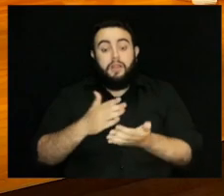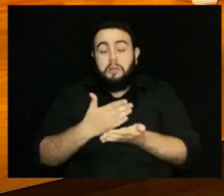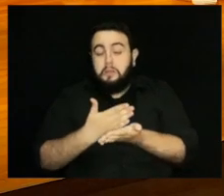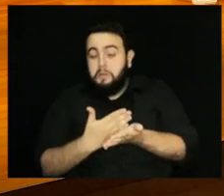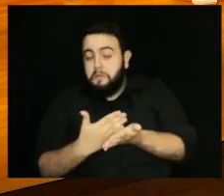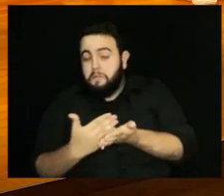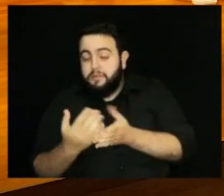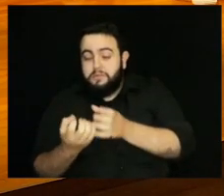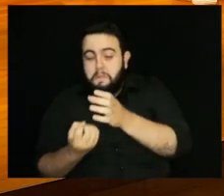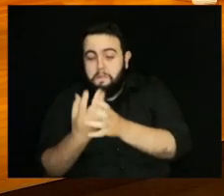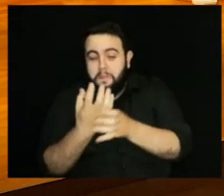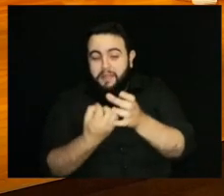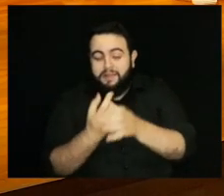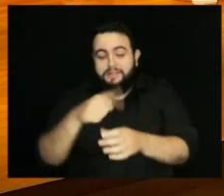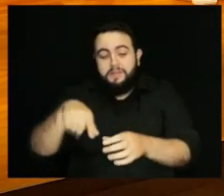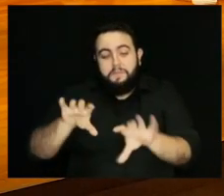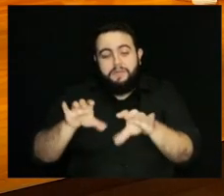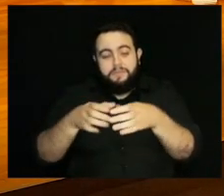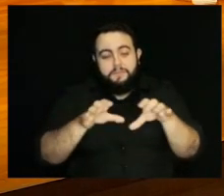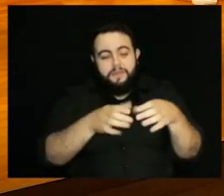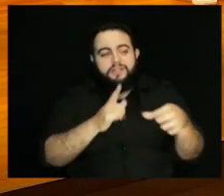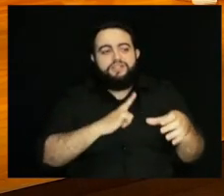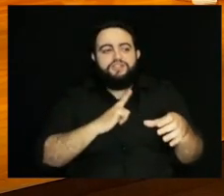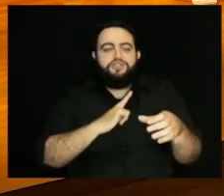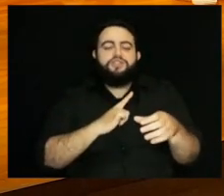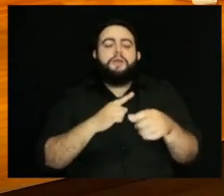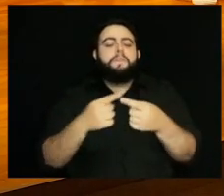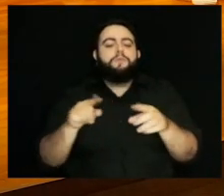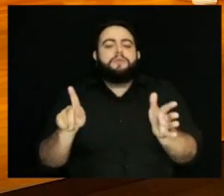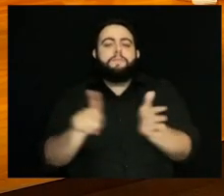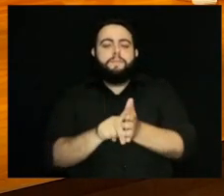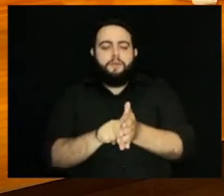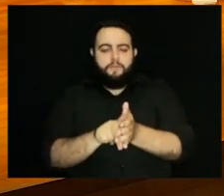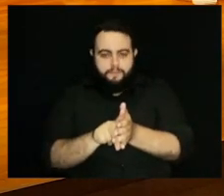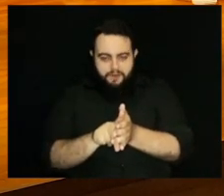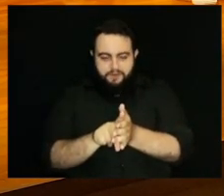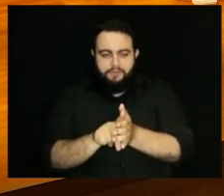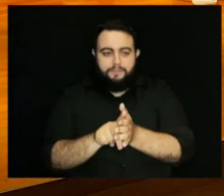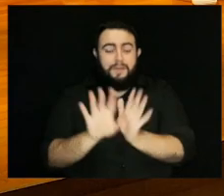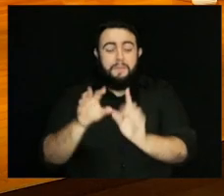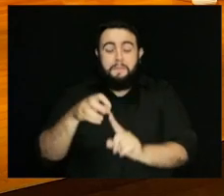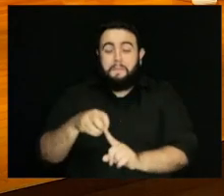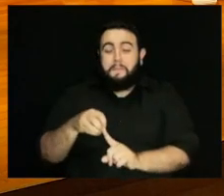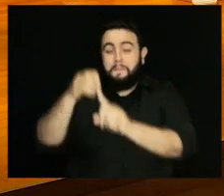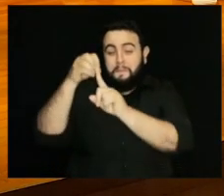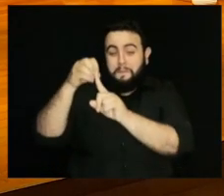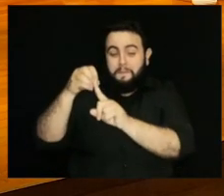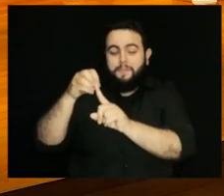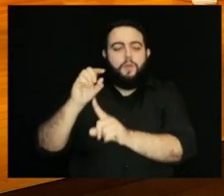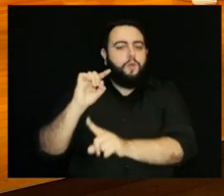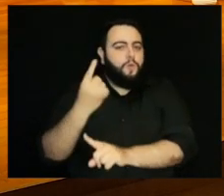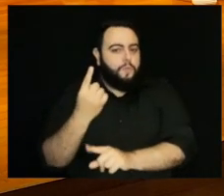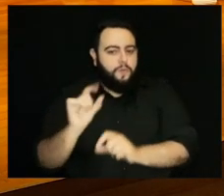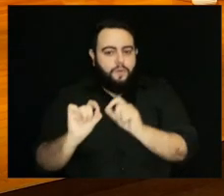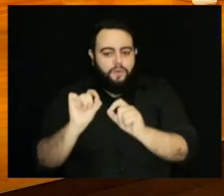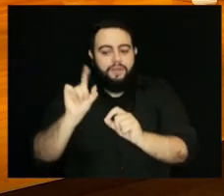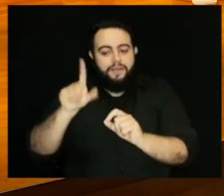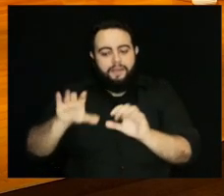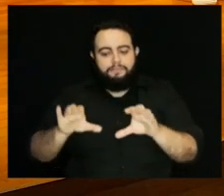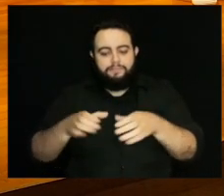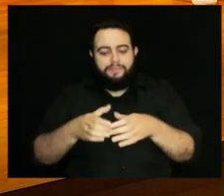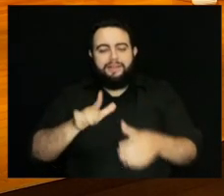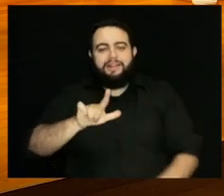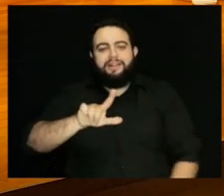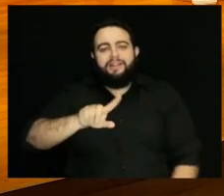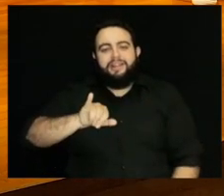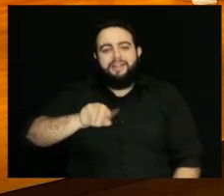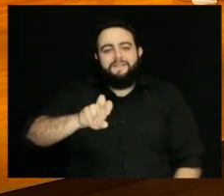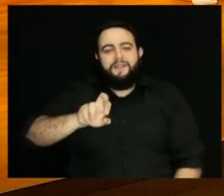elas se destaca imediatamente uma banda do IAPI chamada Liverpool que é um dos discos fundamentais